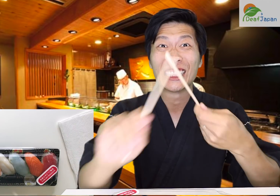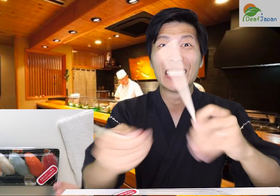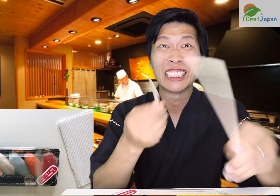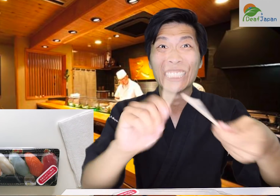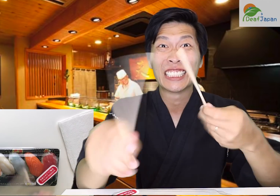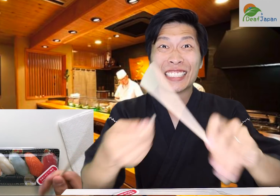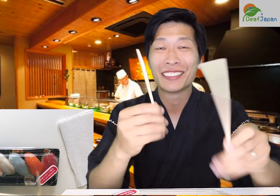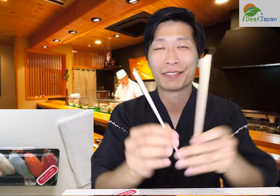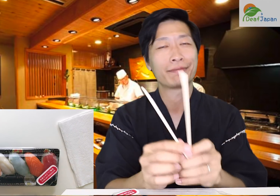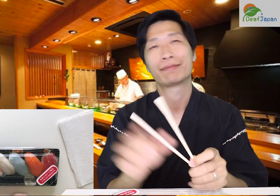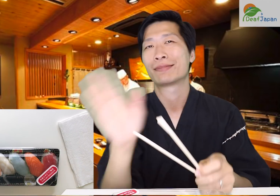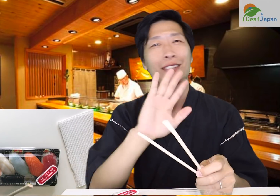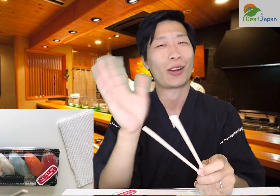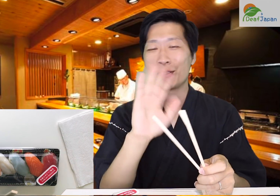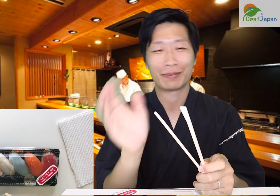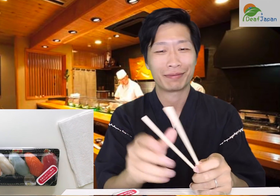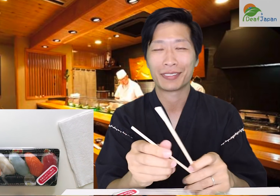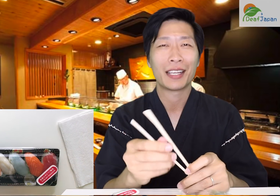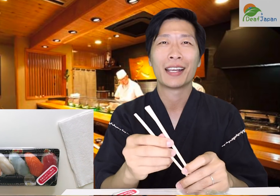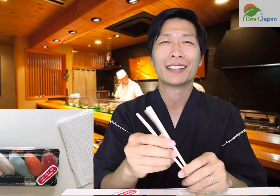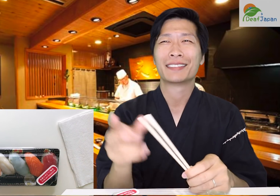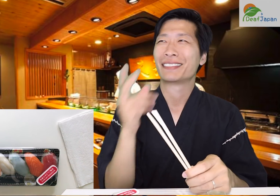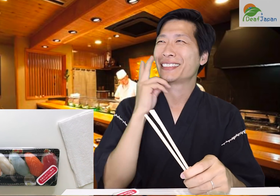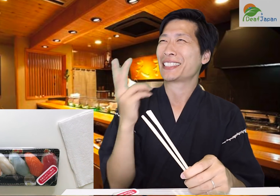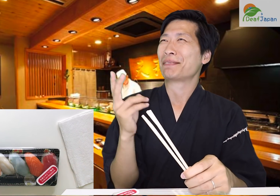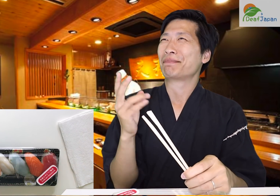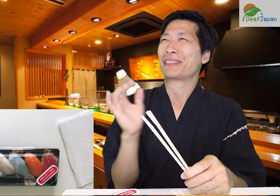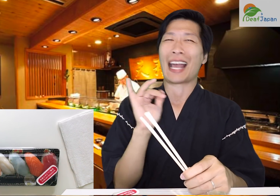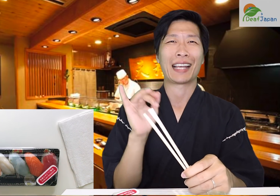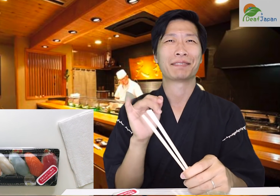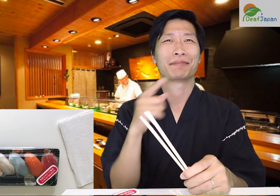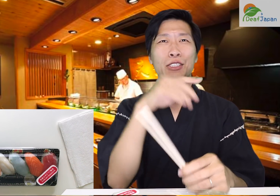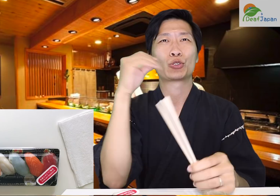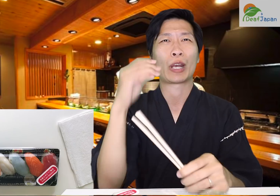Mach das nicht in einem Restaurant mit ‚Wegwerf-Essstäbchen’!